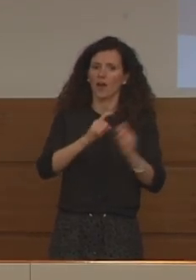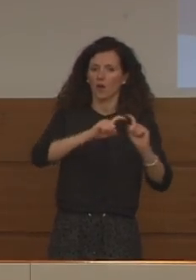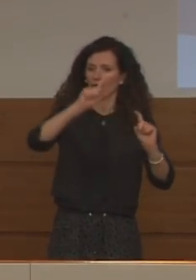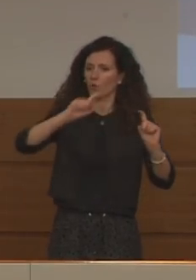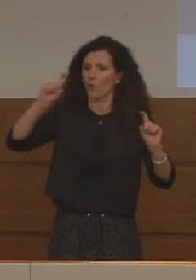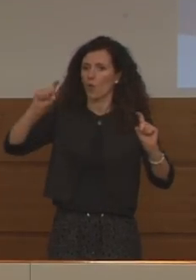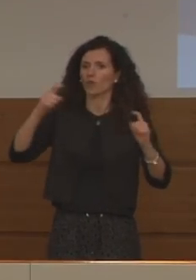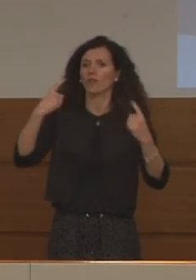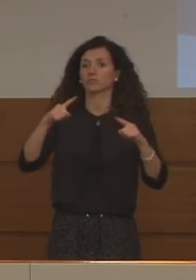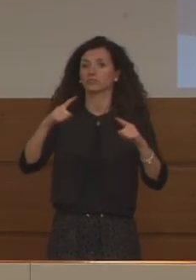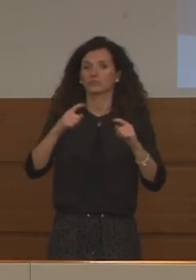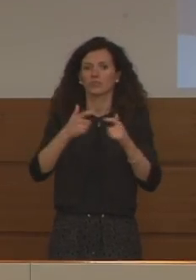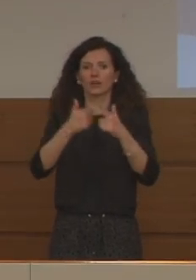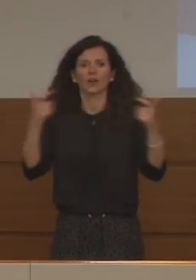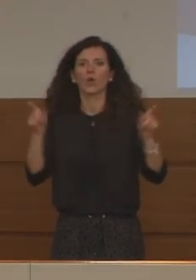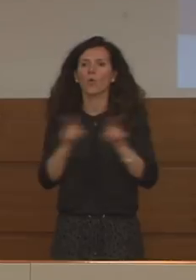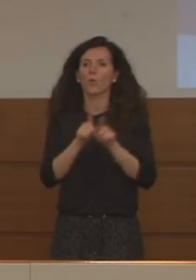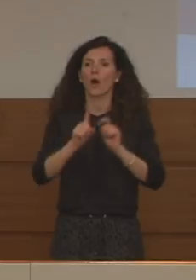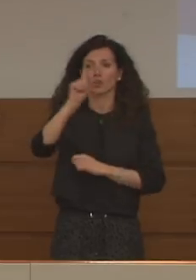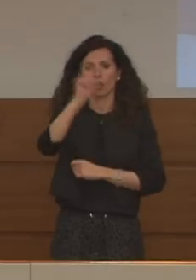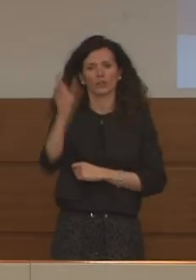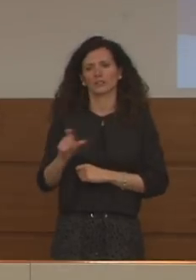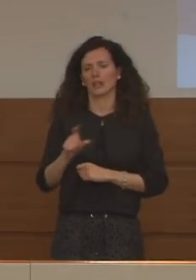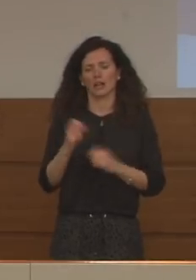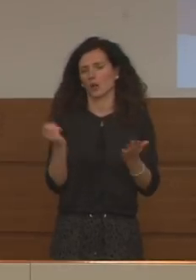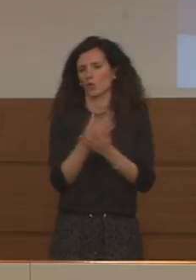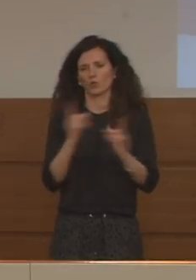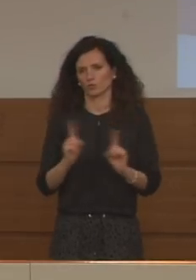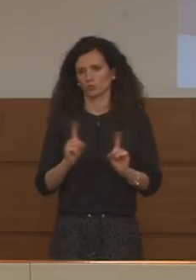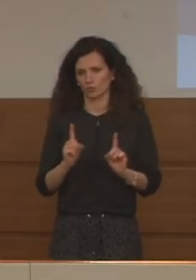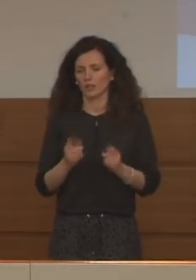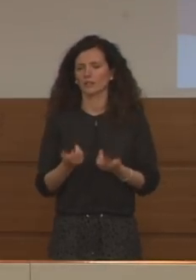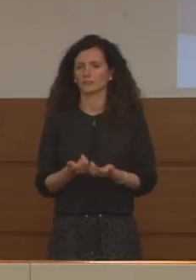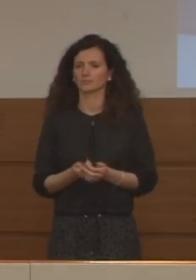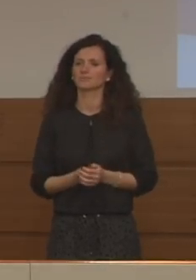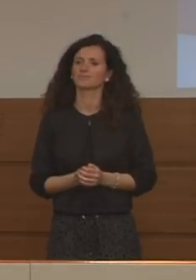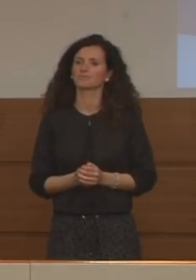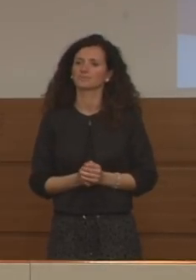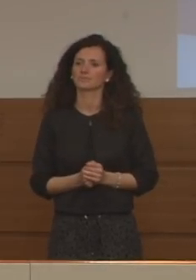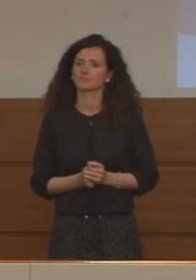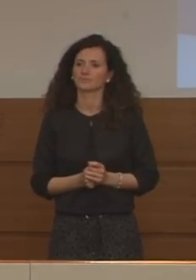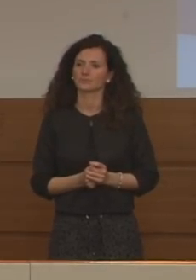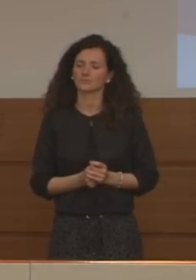oggi la circolazione è ancora limitata. La seconda riflessione che vorrei